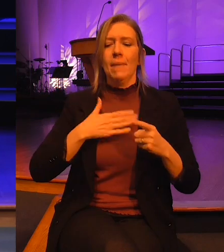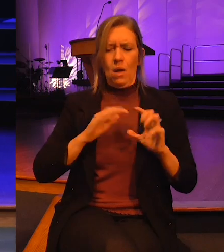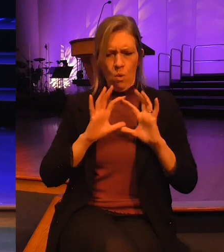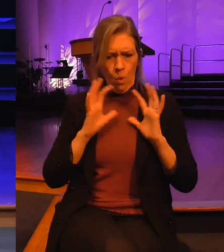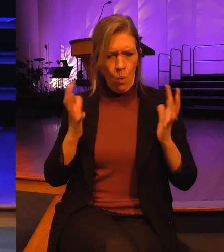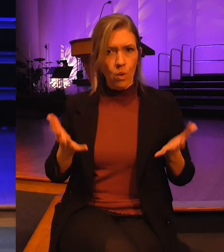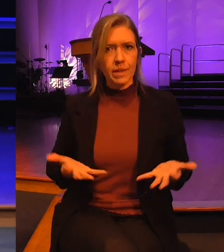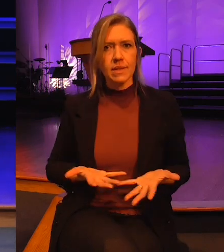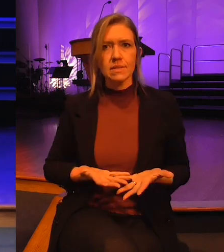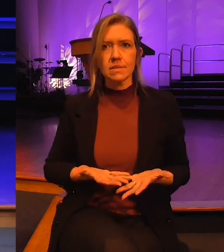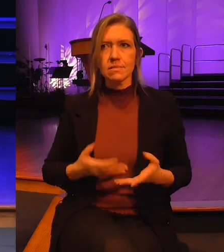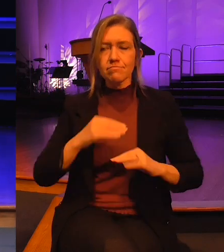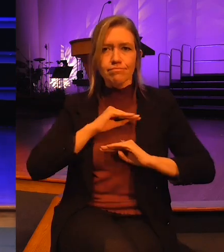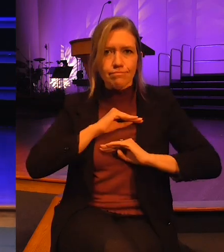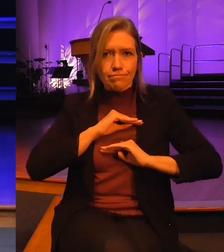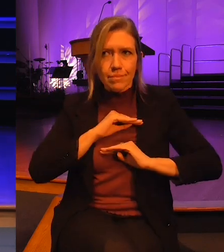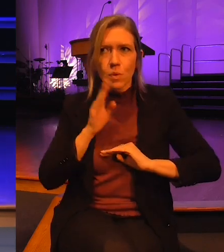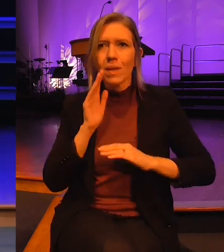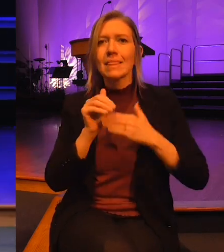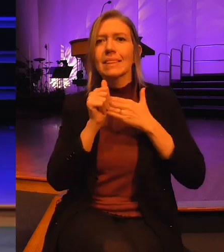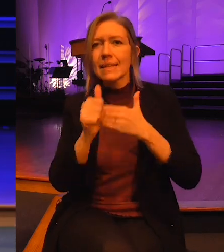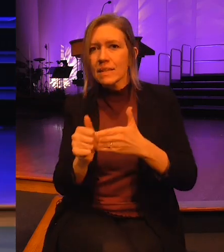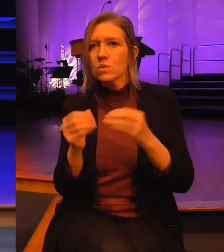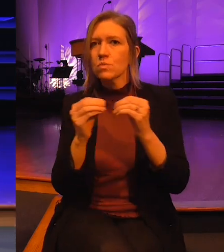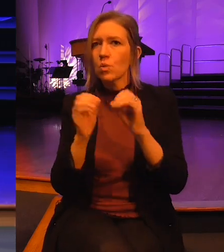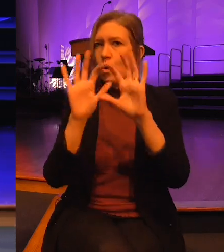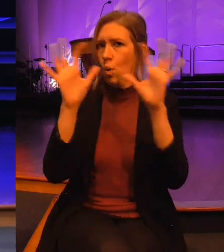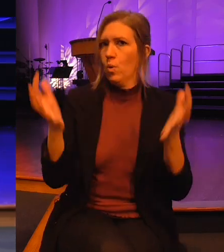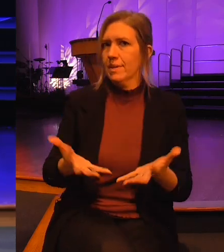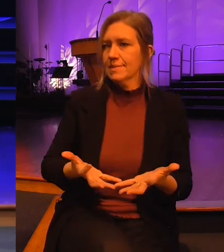a tu plenitud, ya sea que lo logres o no, y todas estas cosas desde las que